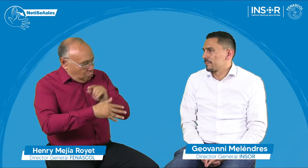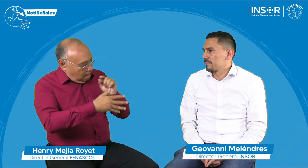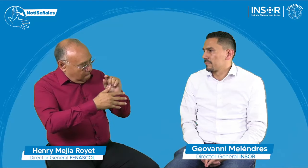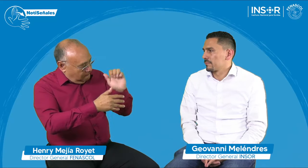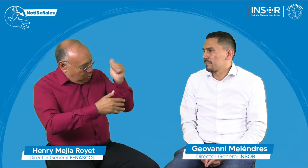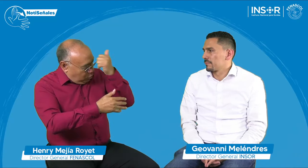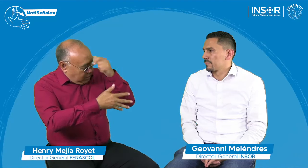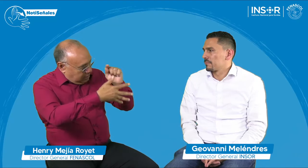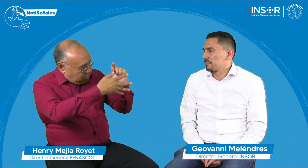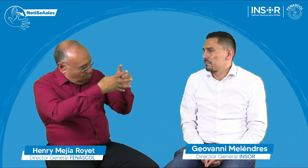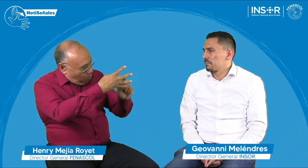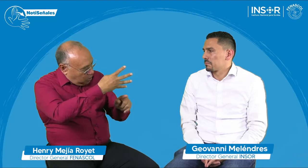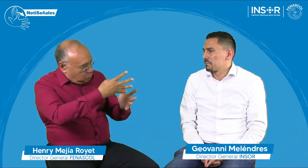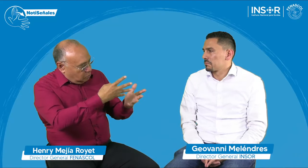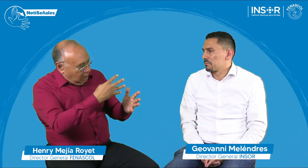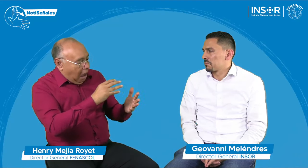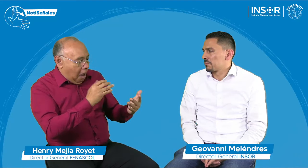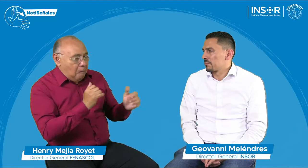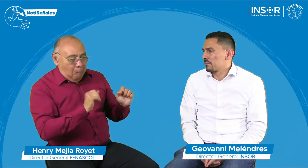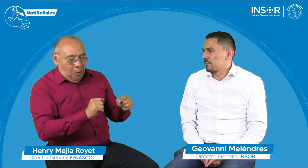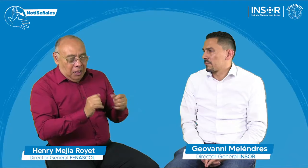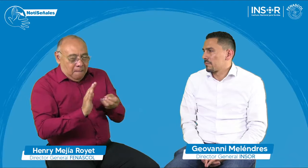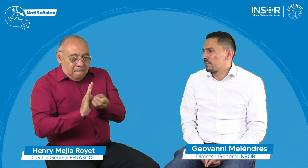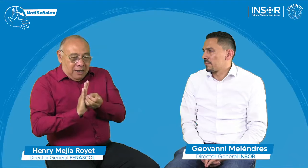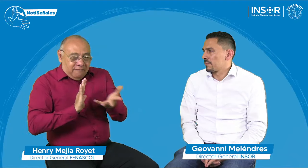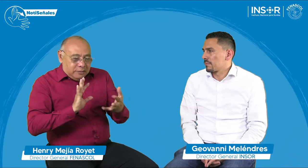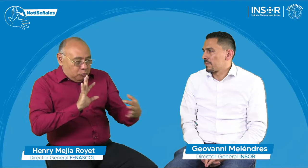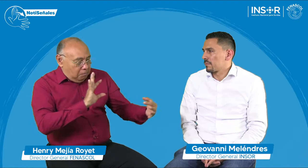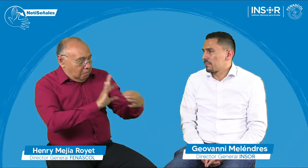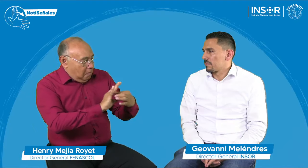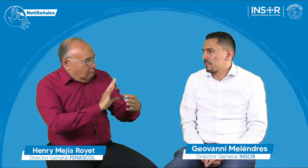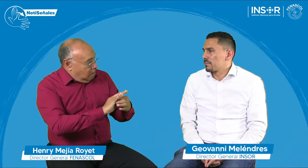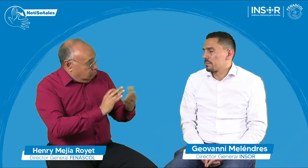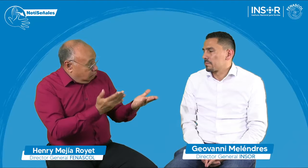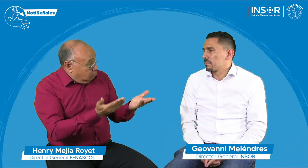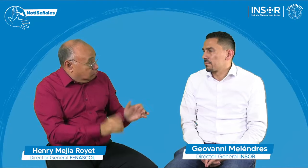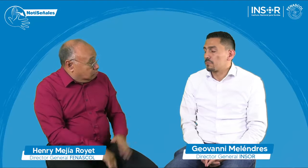interpretación, planeación, lingüística un tema que muchos